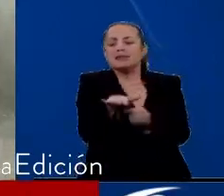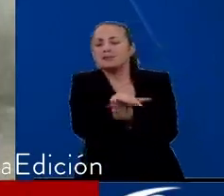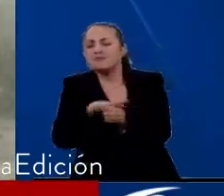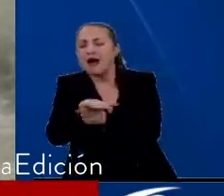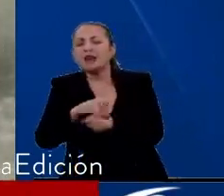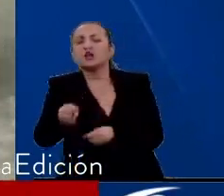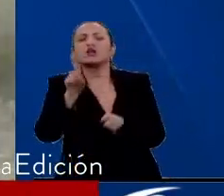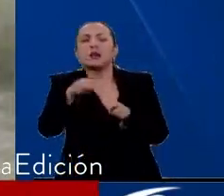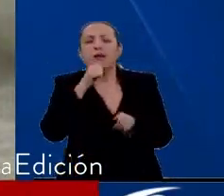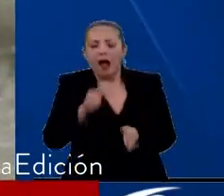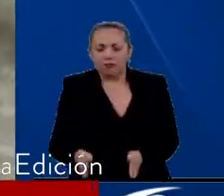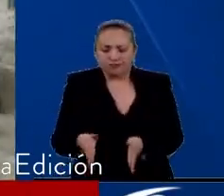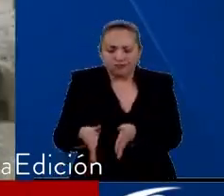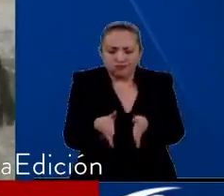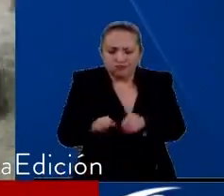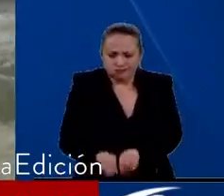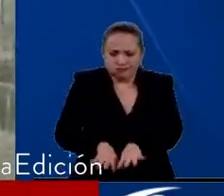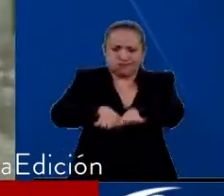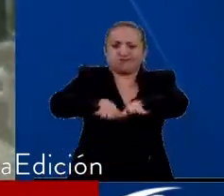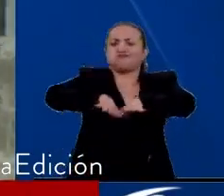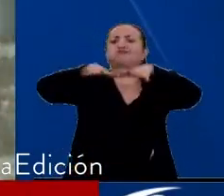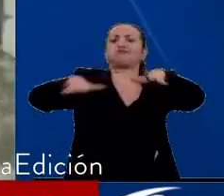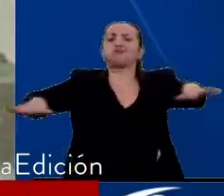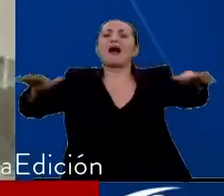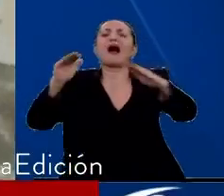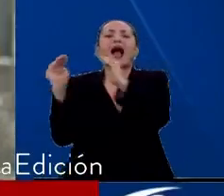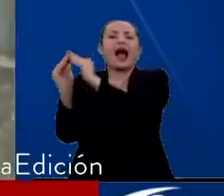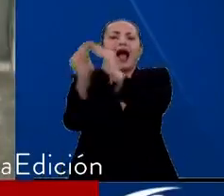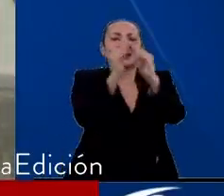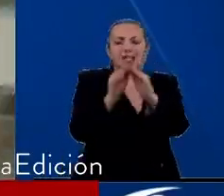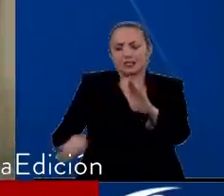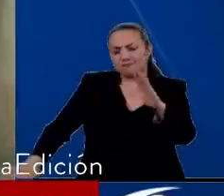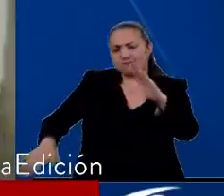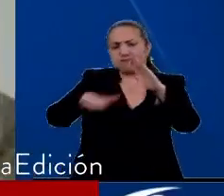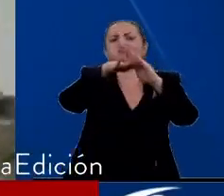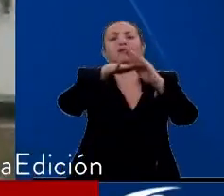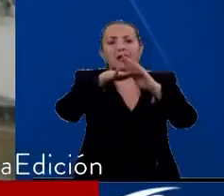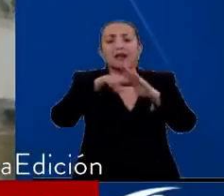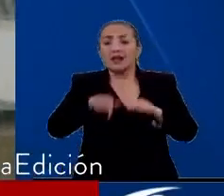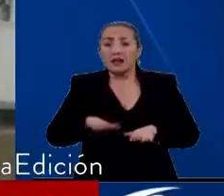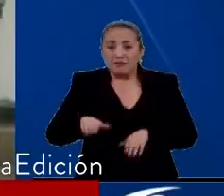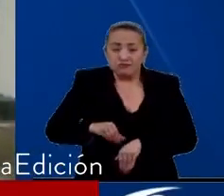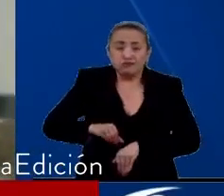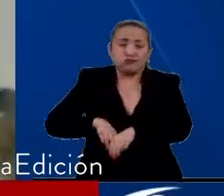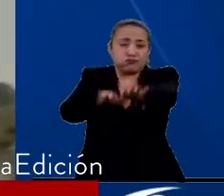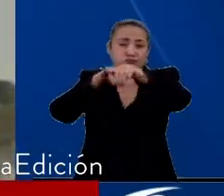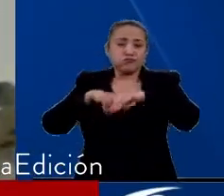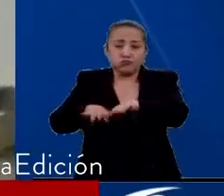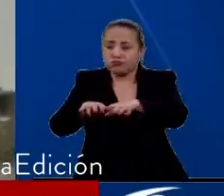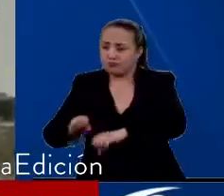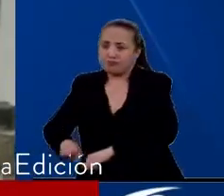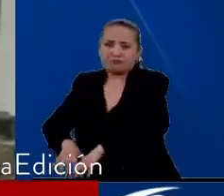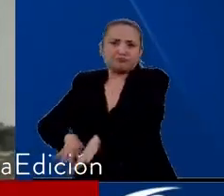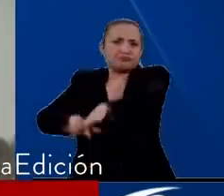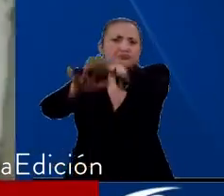corriente; por fortuna habitantes de la zona lograron rescatarlo con vida en otros barrios de esta población un arroyo se desbordó e